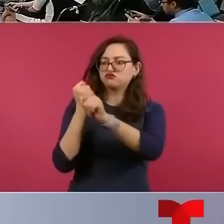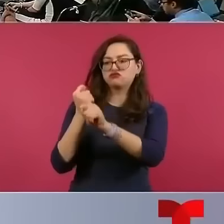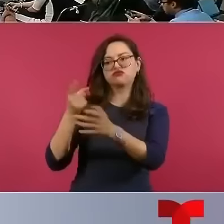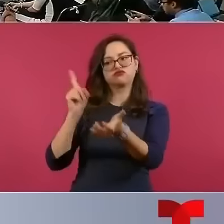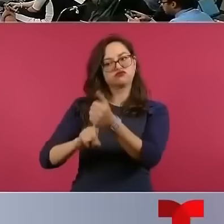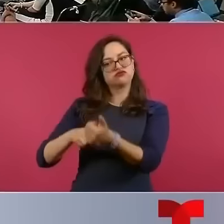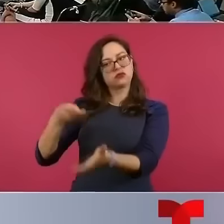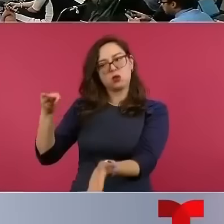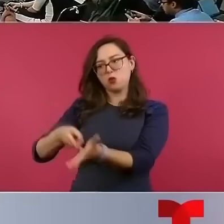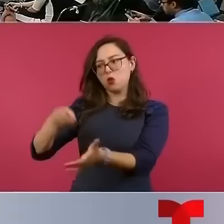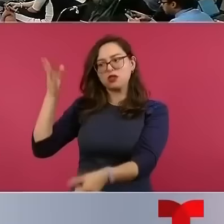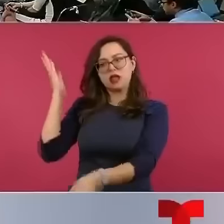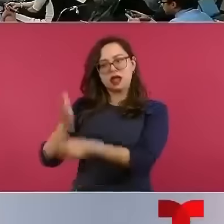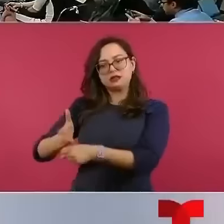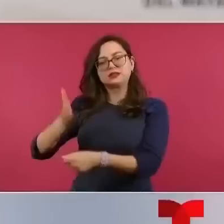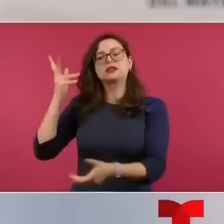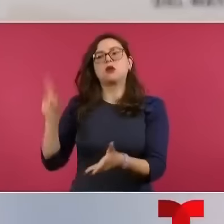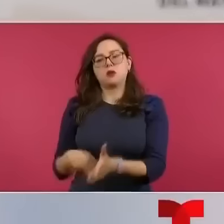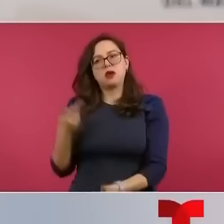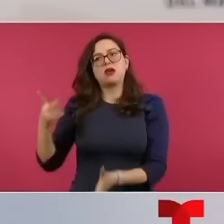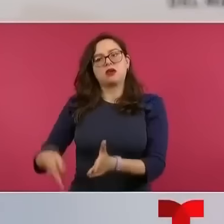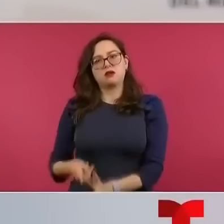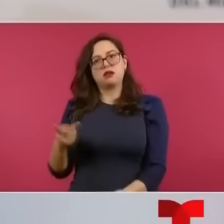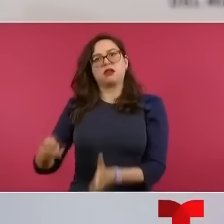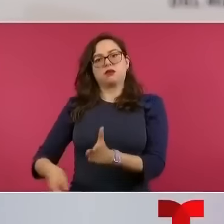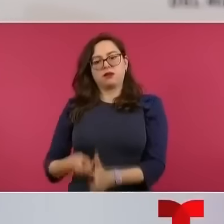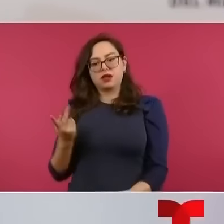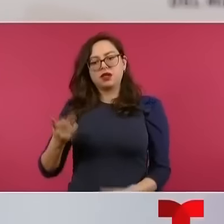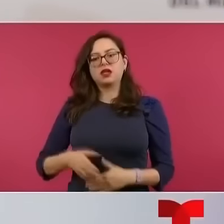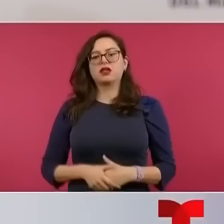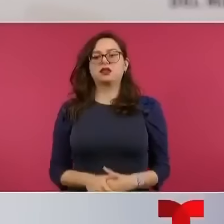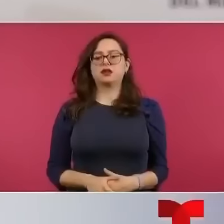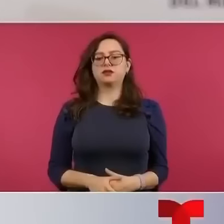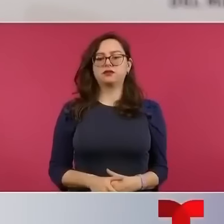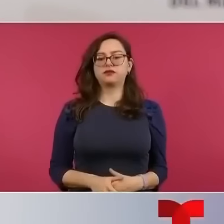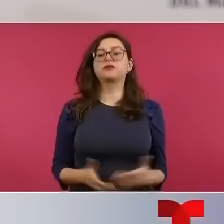RESPONSABLES DE ESTE TRÁFICO